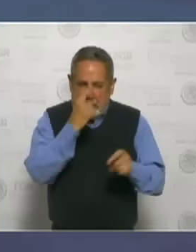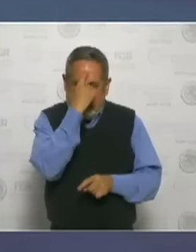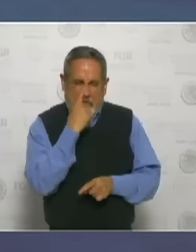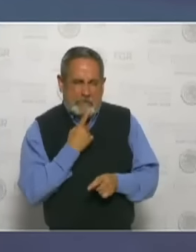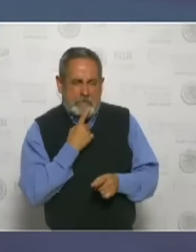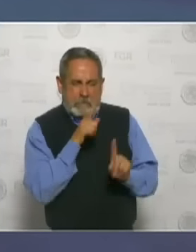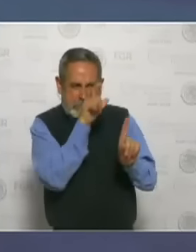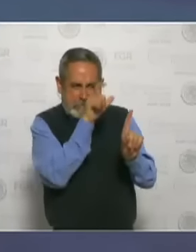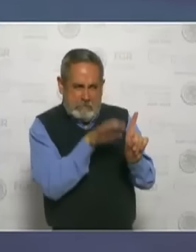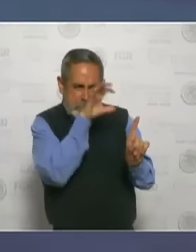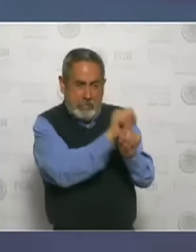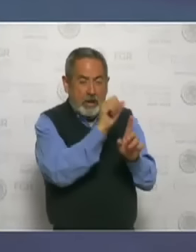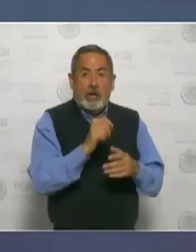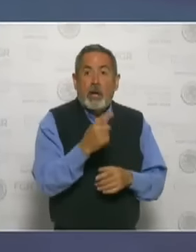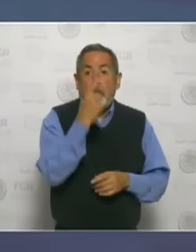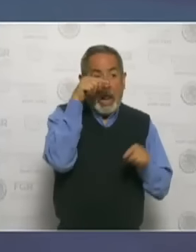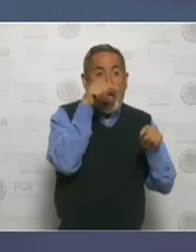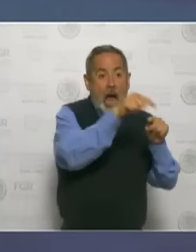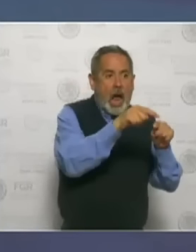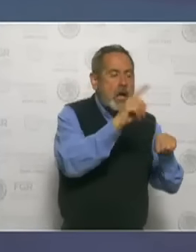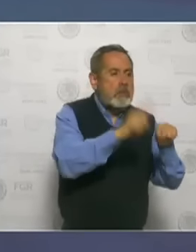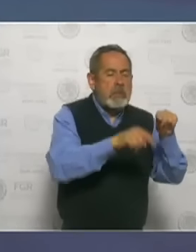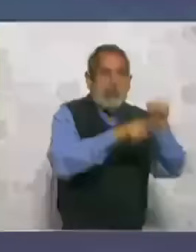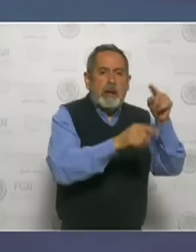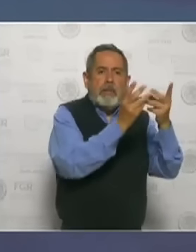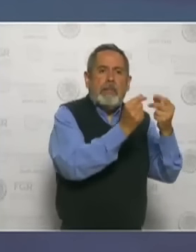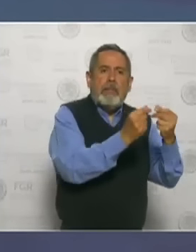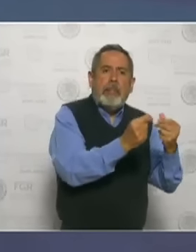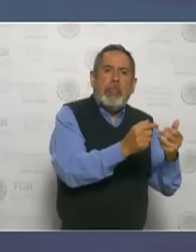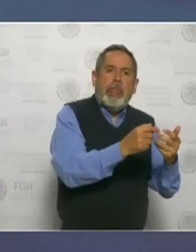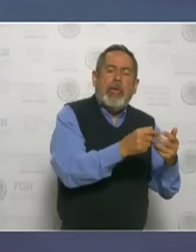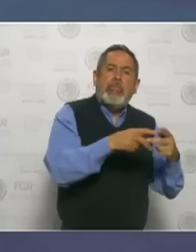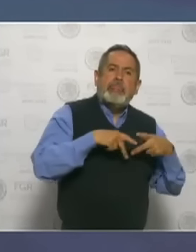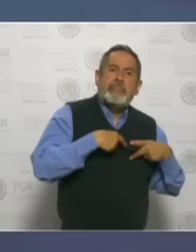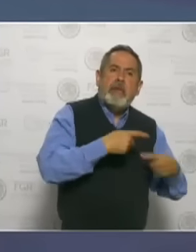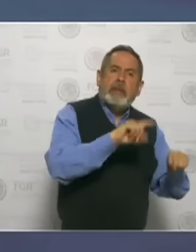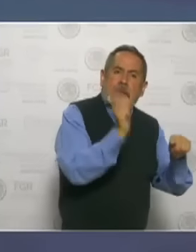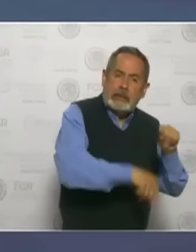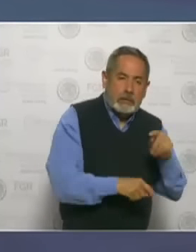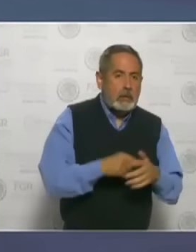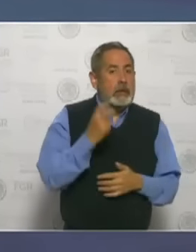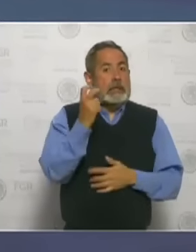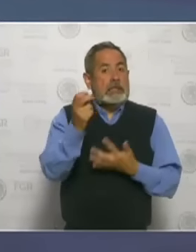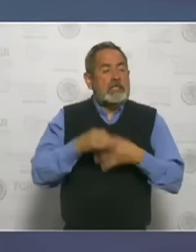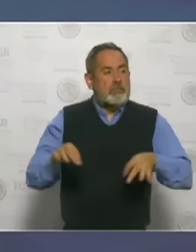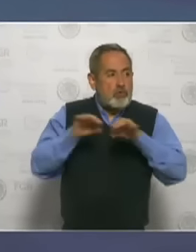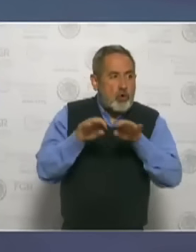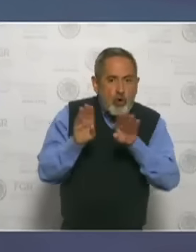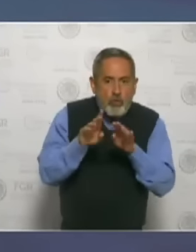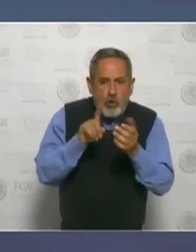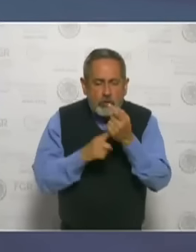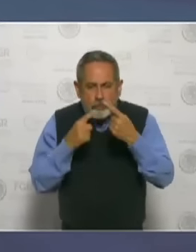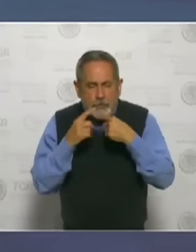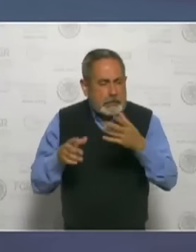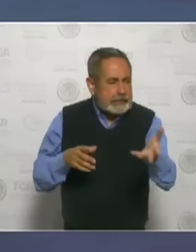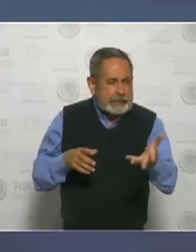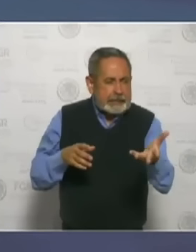para debilitar sus estructuras, es imperativo erradicar el rezago procesal y las dilaciones,